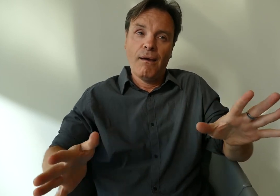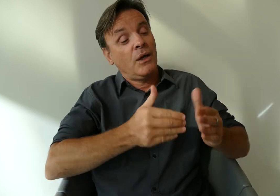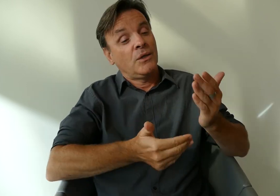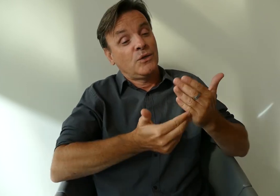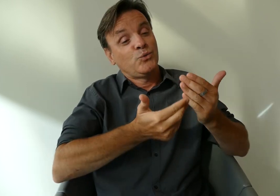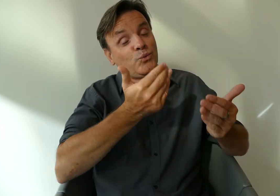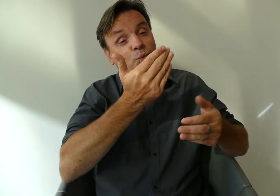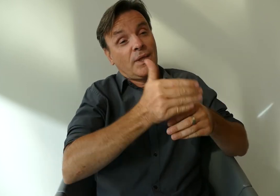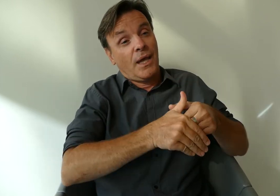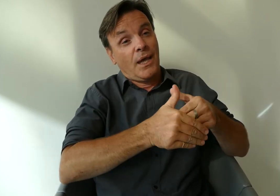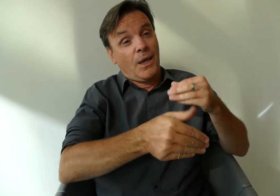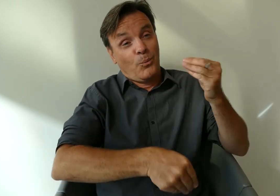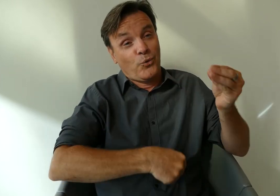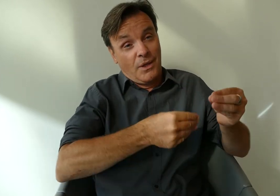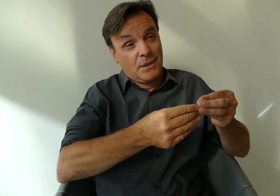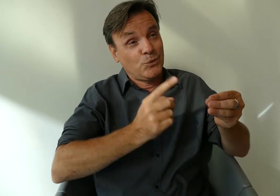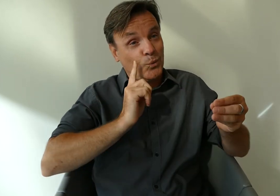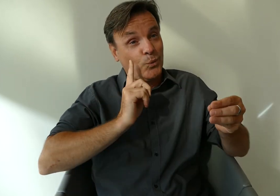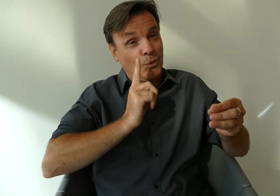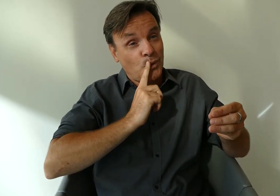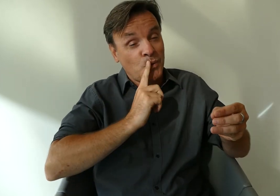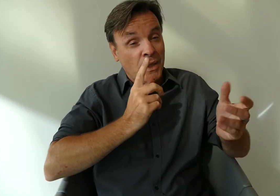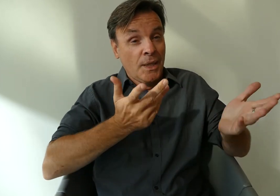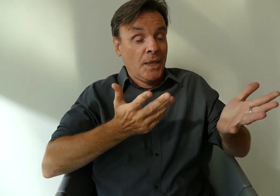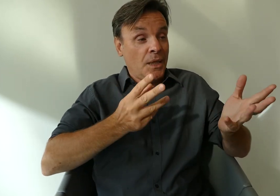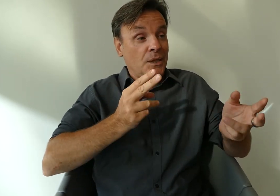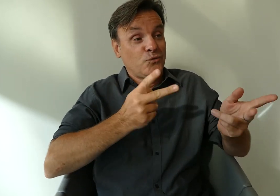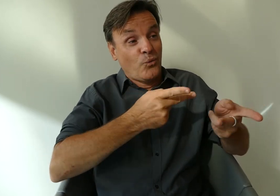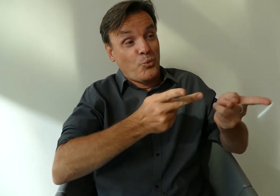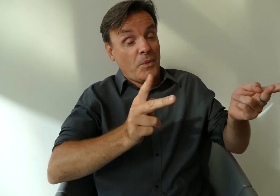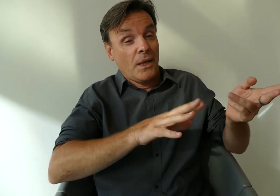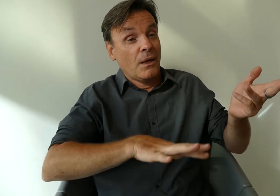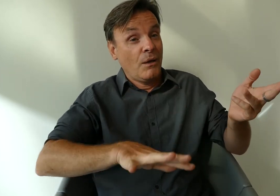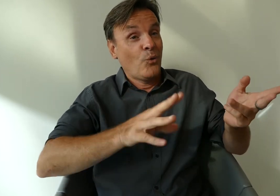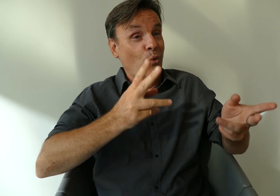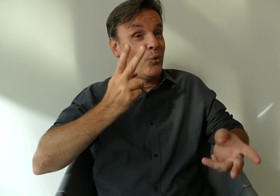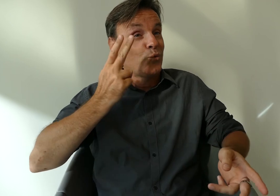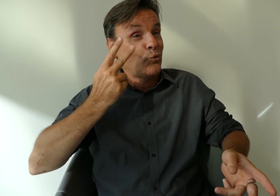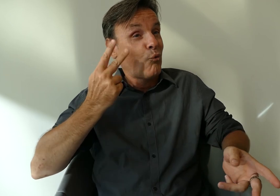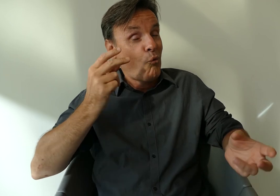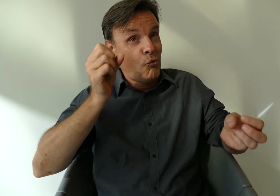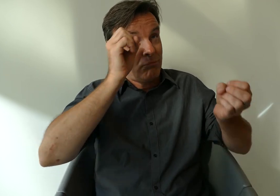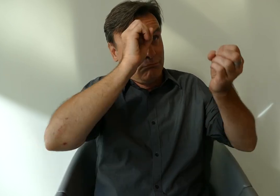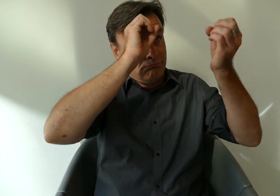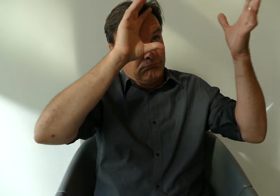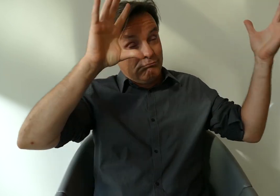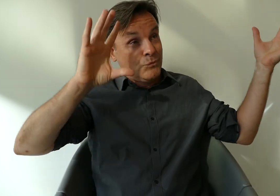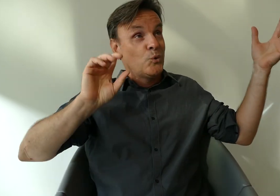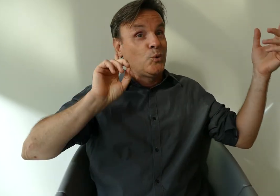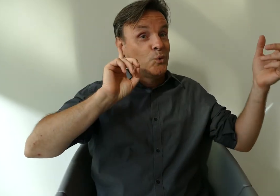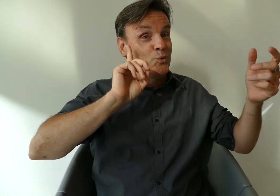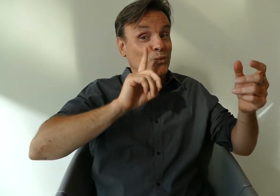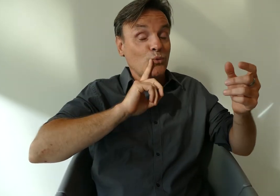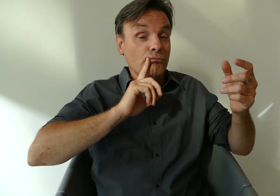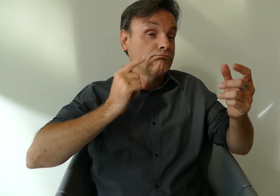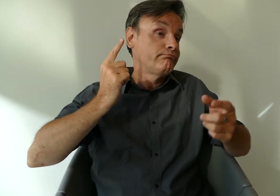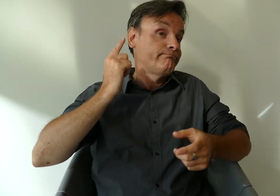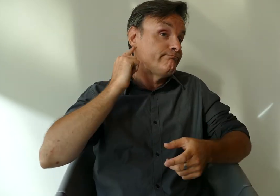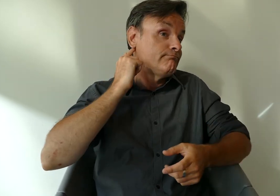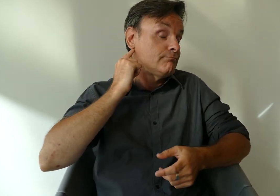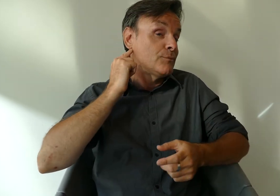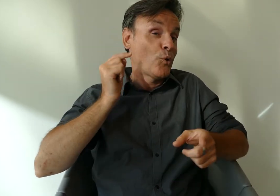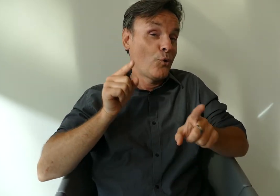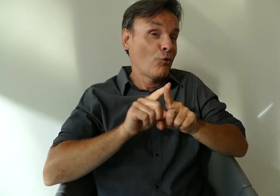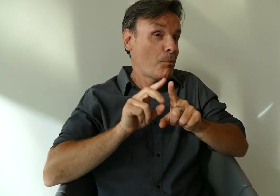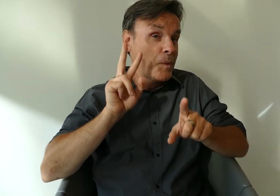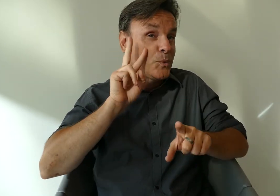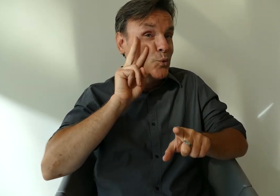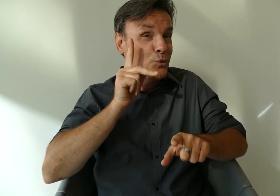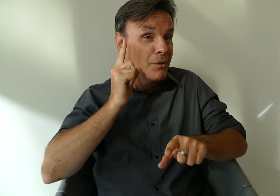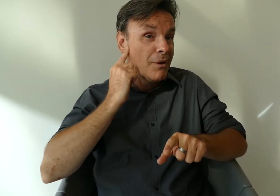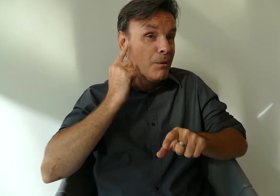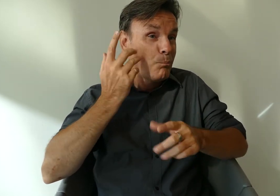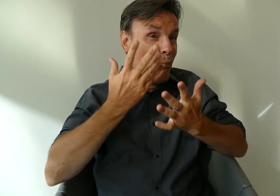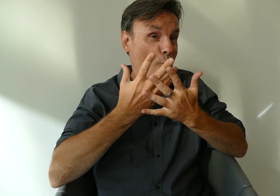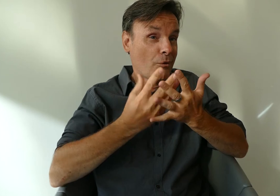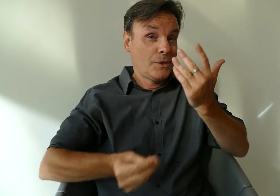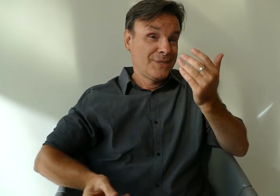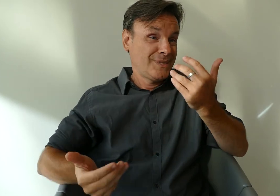La Journée Mondiale des Sourds, pour le public Entendant, c'est toujours lié à la perte de l'audition.